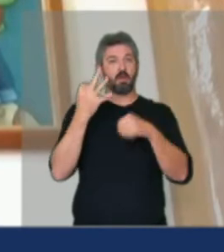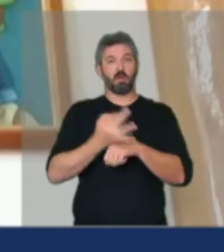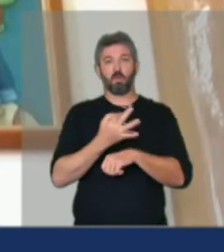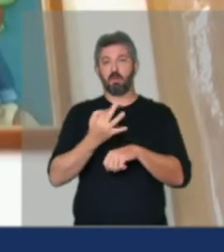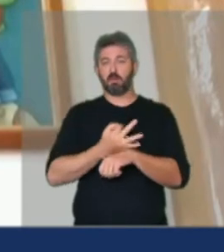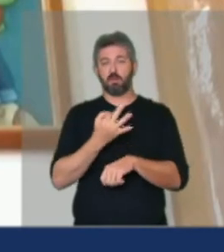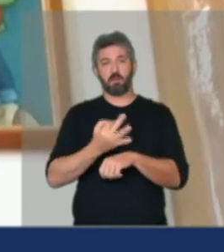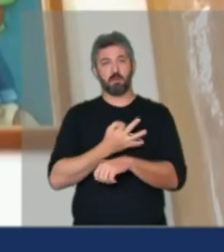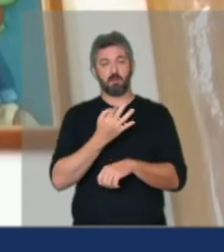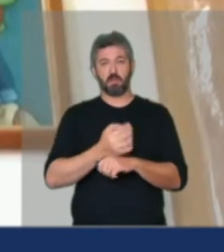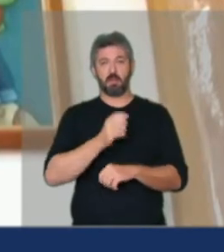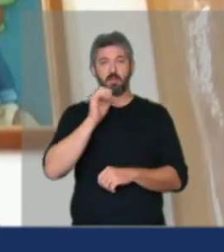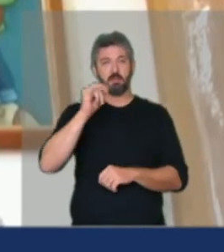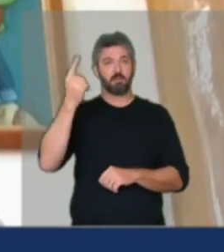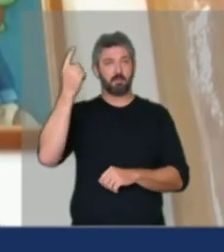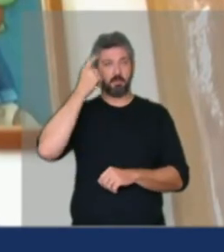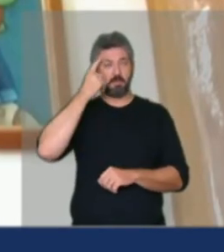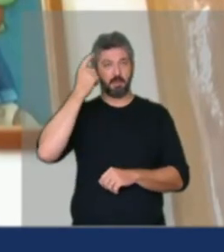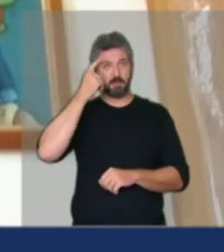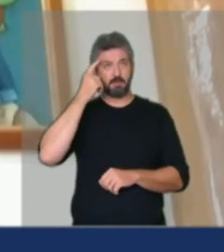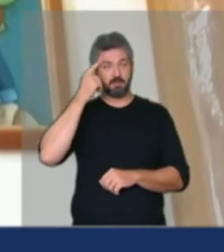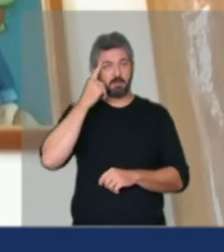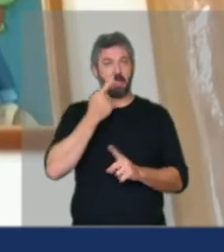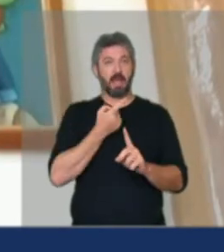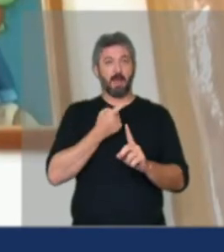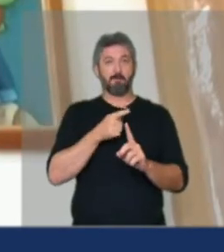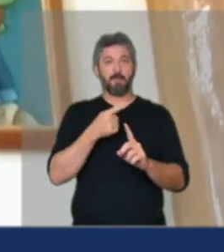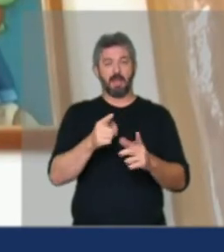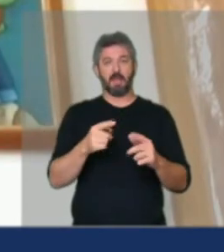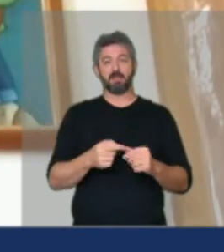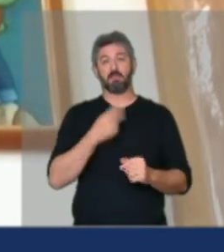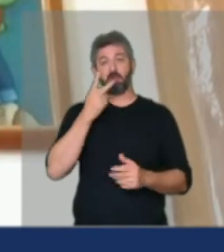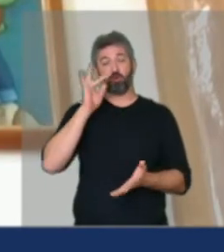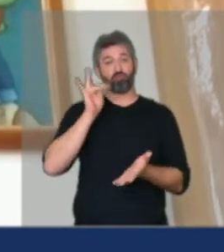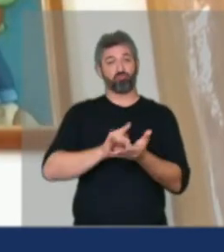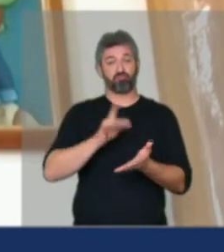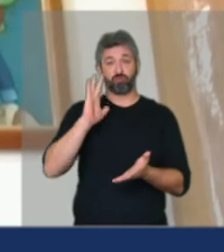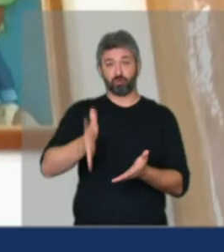INSUSTENTÁVEL DO PONTO DE VISTA DA AMEAÇA DECLARADA